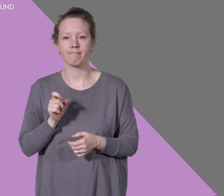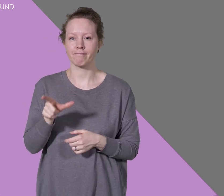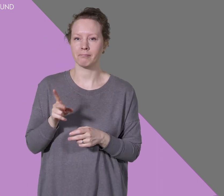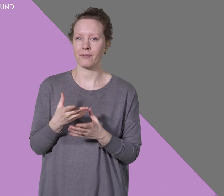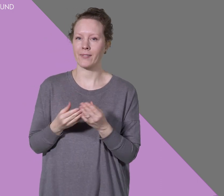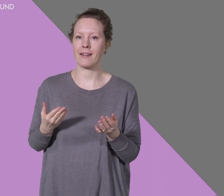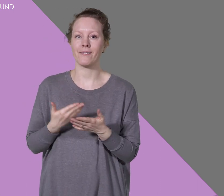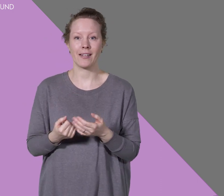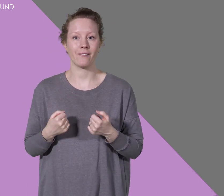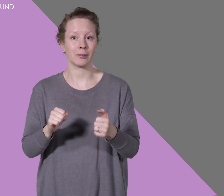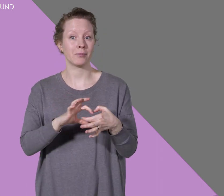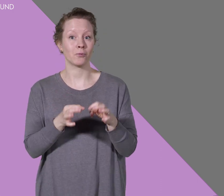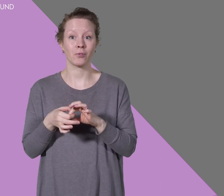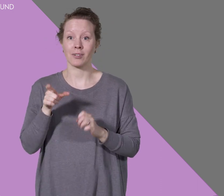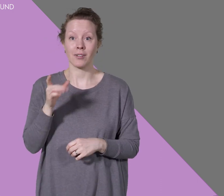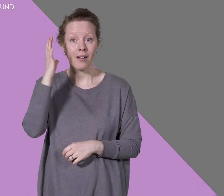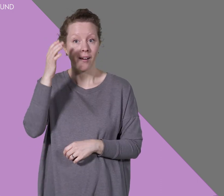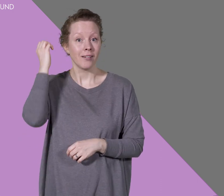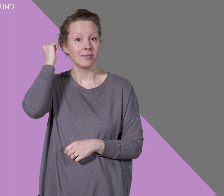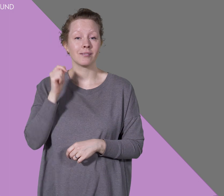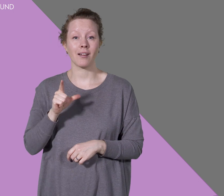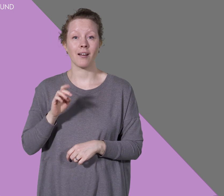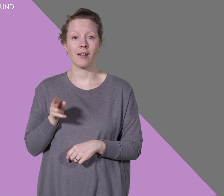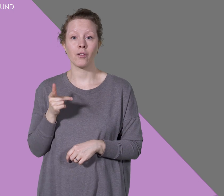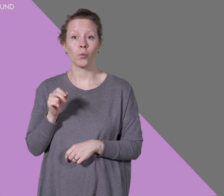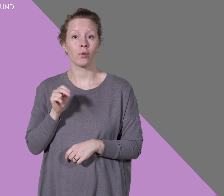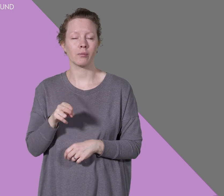frivilligverksamhetssam- ordnaren Aliisa Lehtonen -